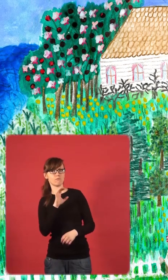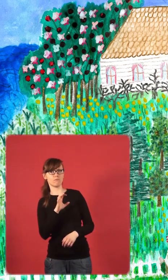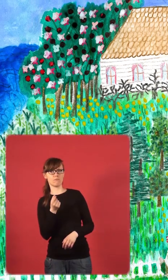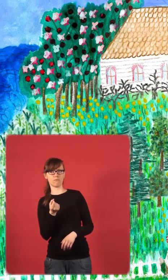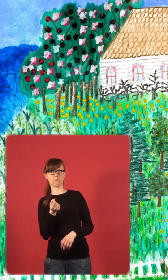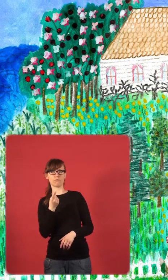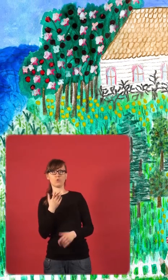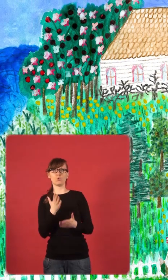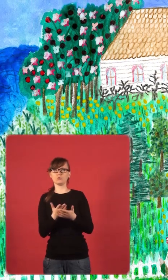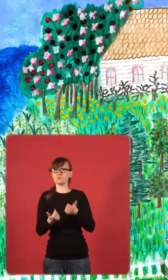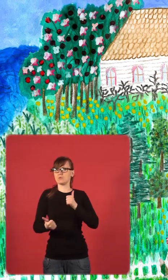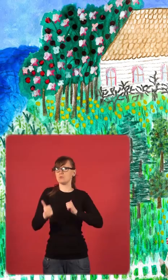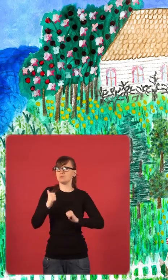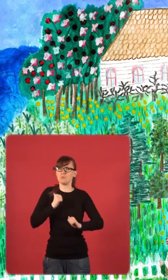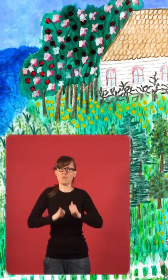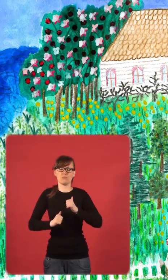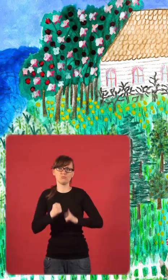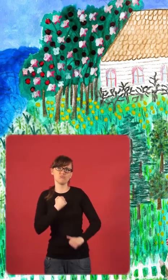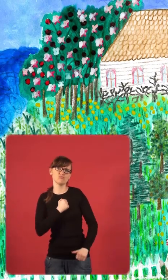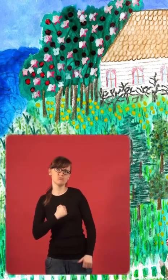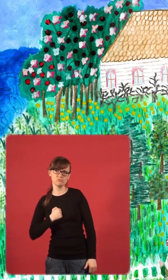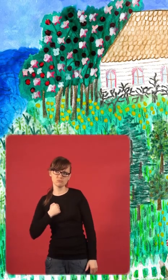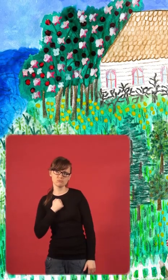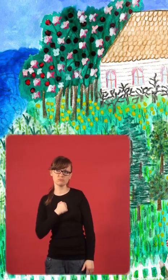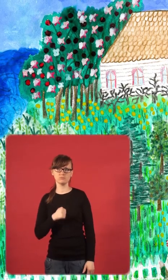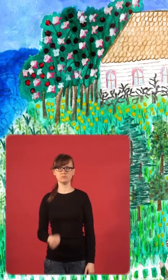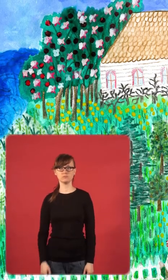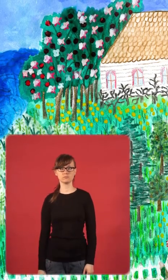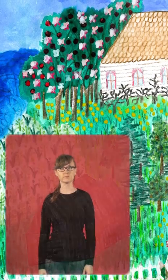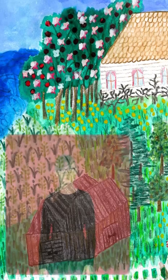Rozmawiali przez chwilę o zaistniałej pomyłce, a dziewczynka przysłuchiwała się temu z rosnącym niepokojem.